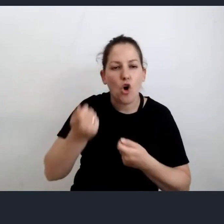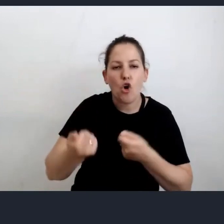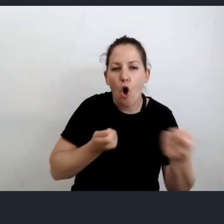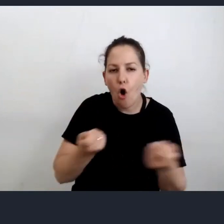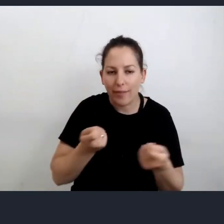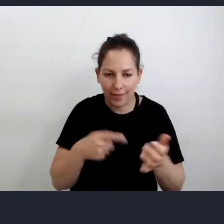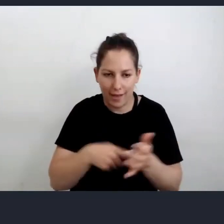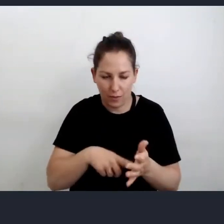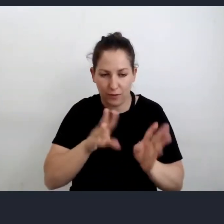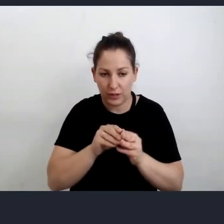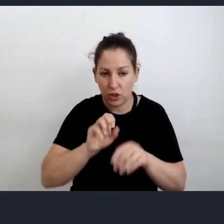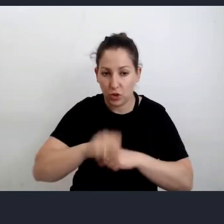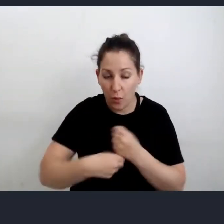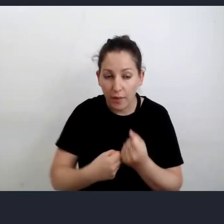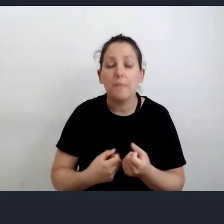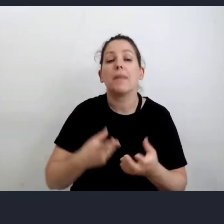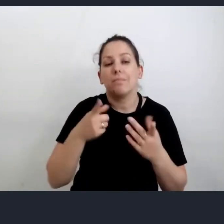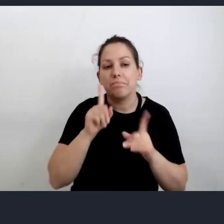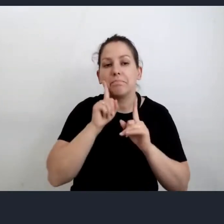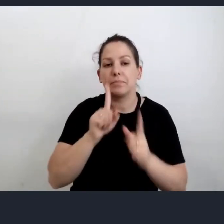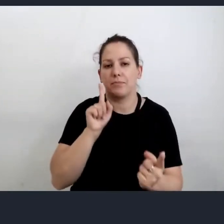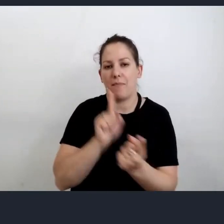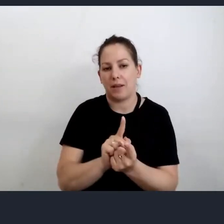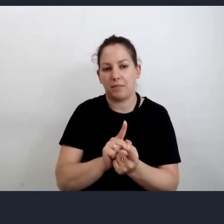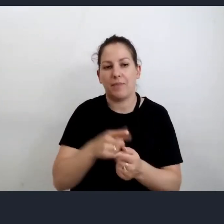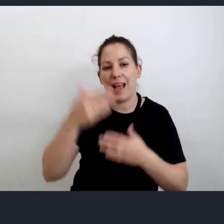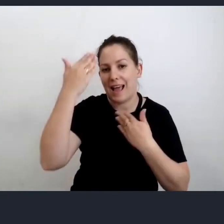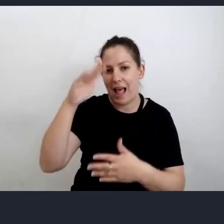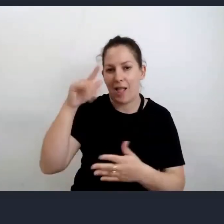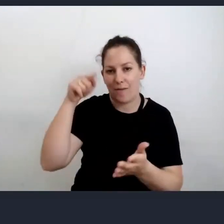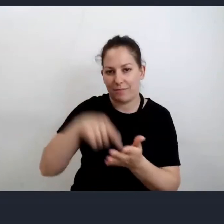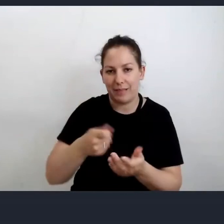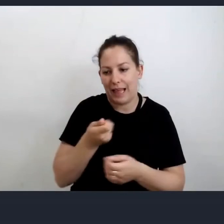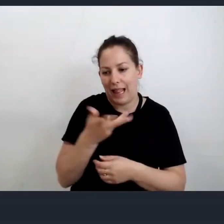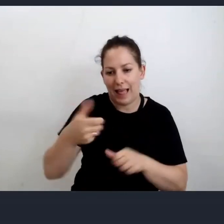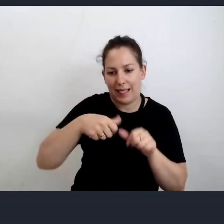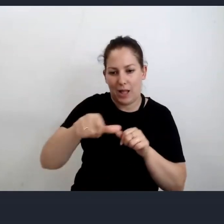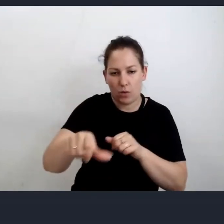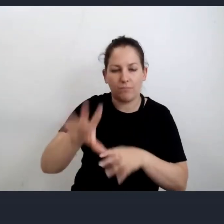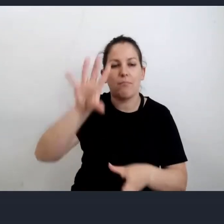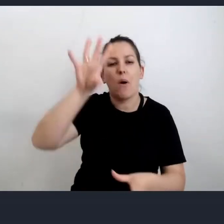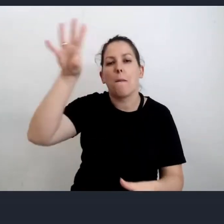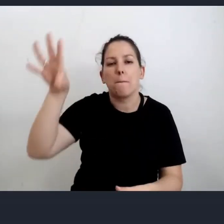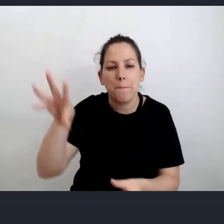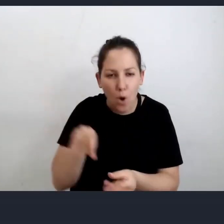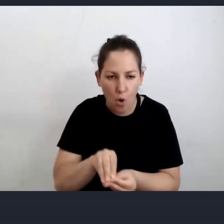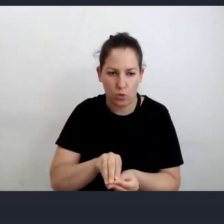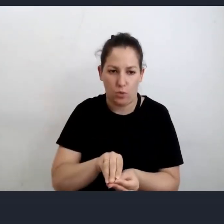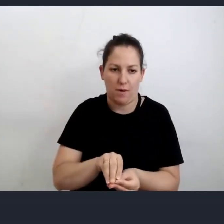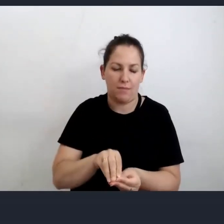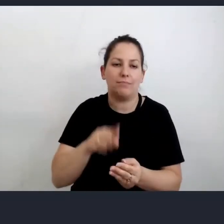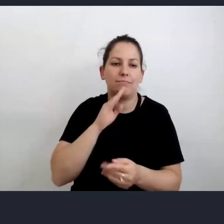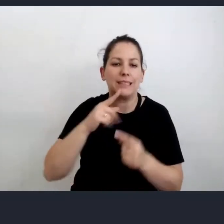Ja myślę, że faktycznie spotkamy się w Katowicach za kilka tygodni i podsumujemy jakby cykl tych wszystkich działań